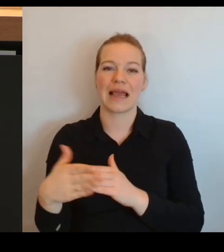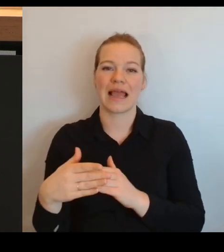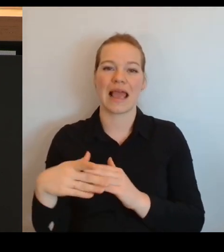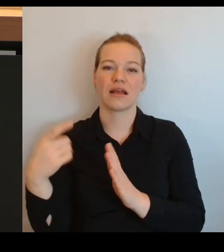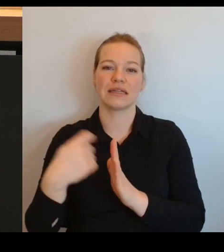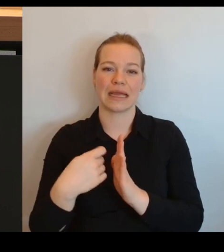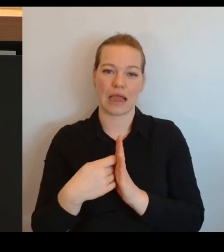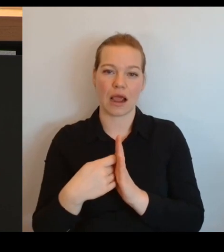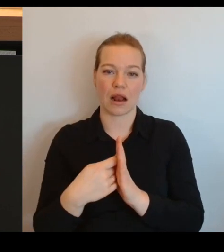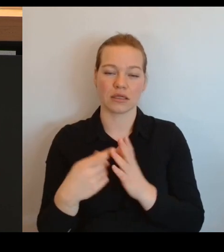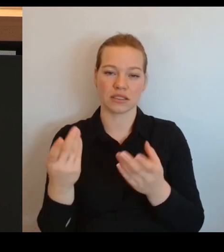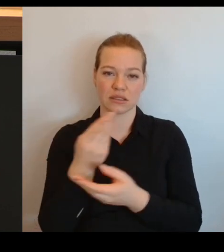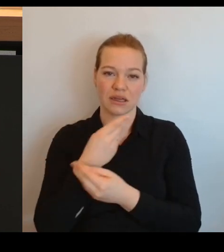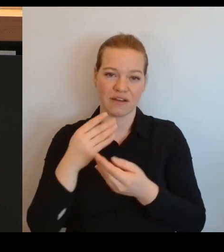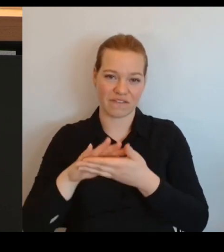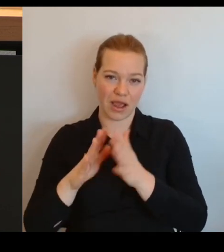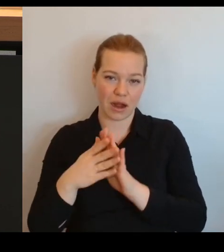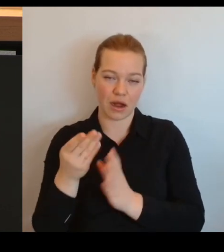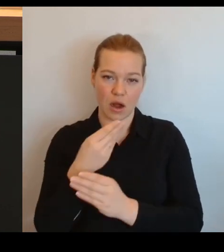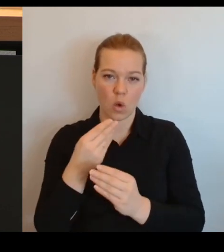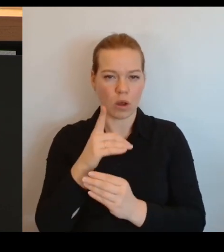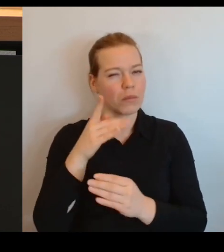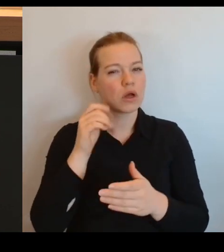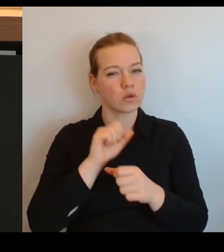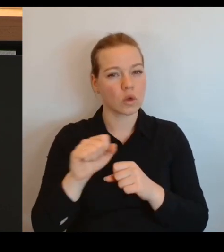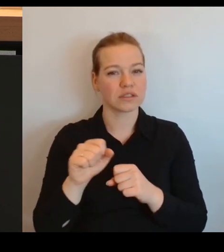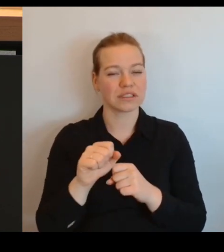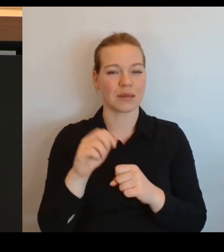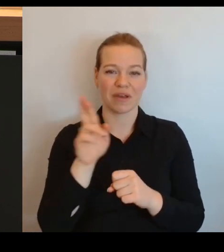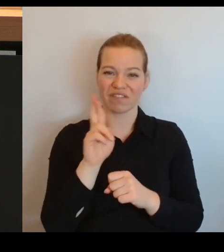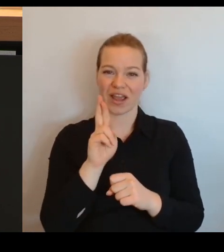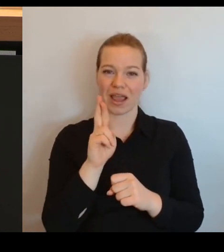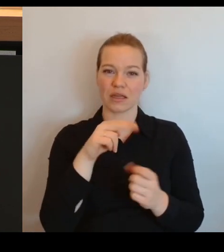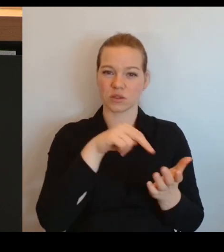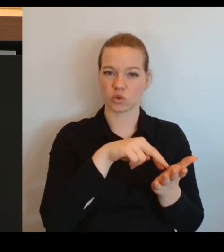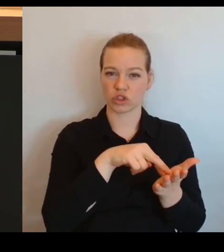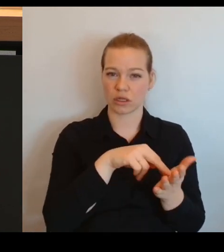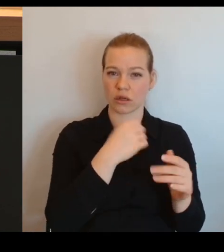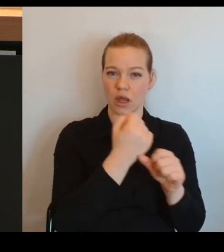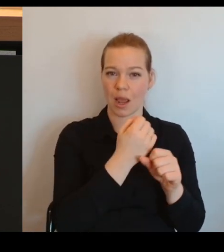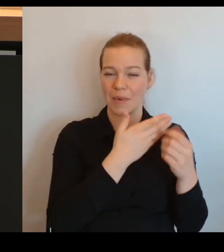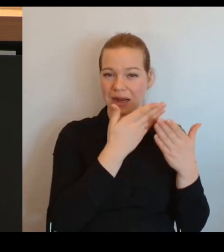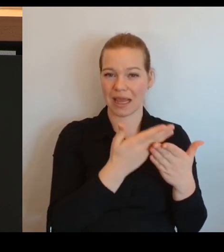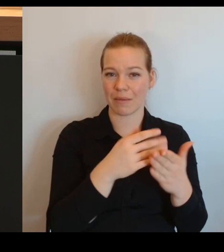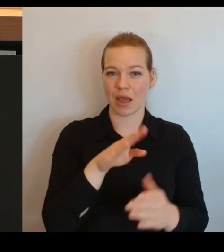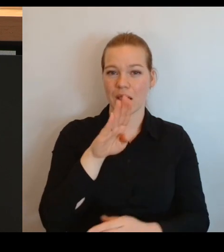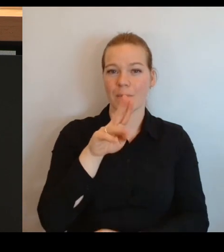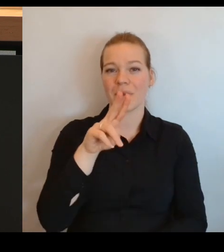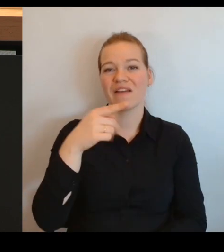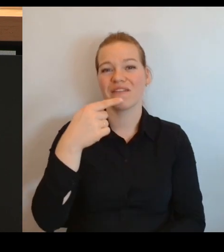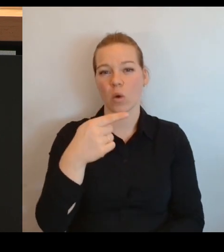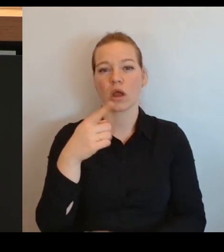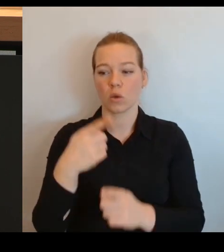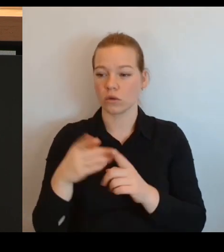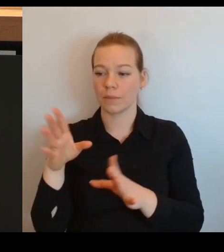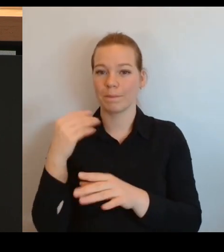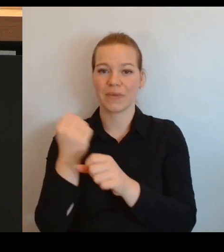zwischen dem Arbeitgeber, der BVG und den Arbeitnehmerinnen und Arbeitnehmern der BVG. Unsere Erwartung an die BVG ist ganz klar Wir wollen, dass man